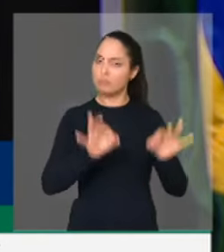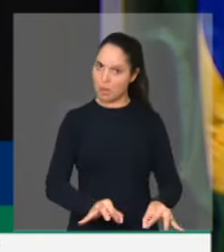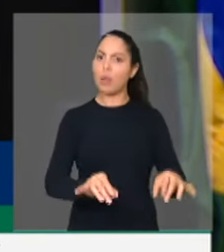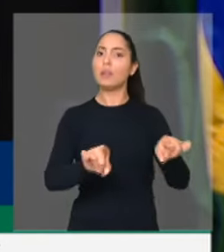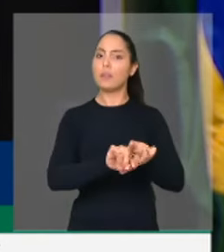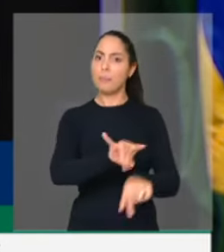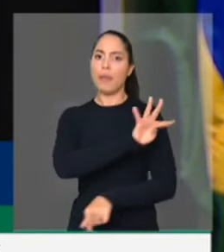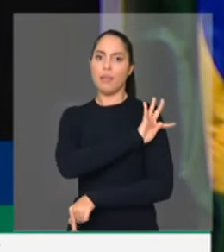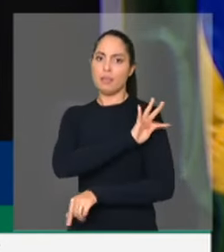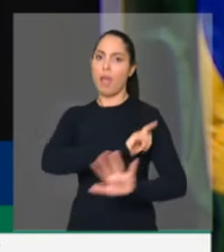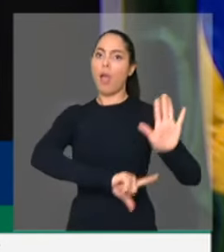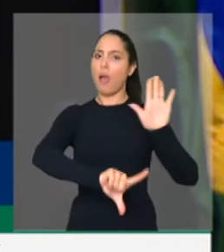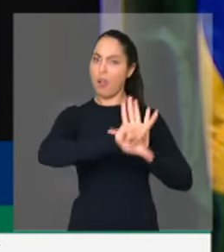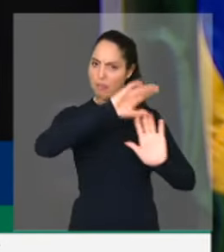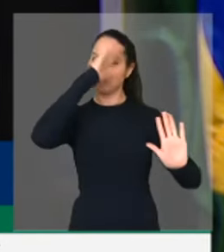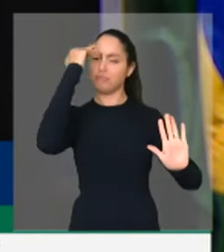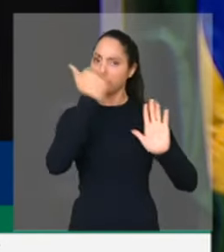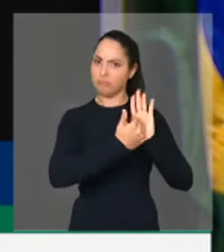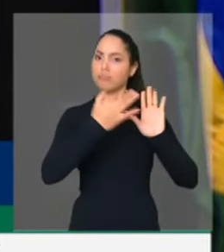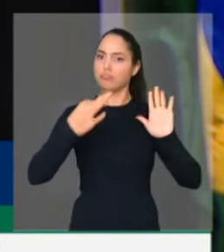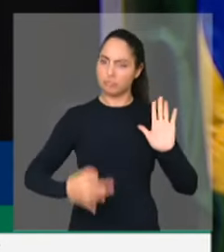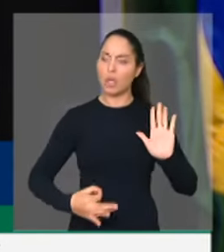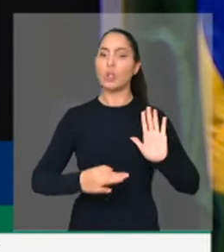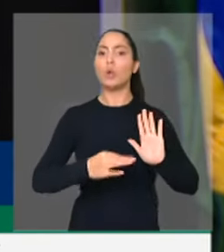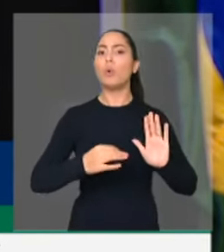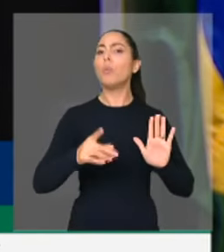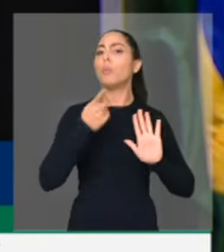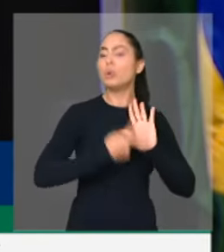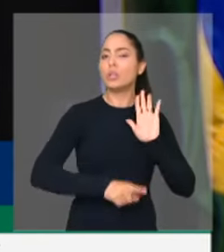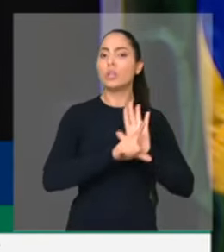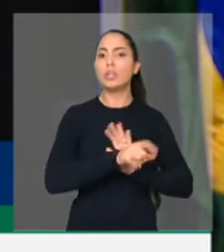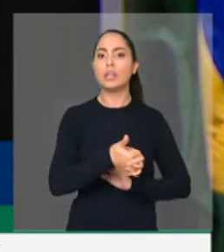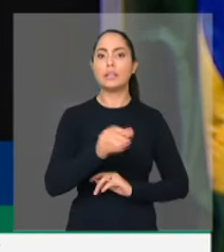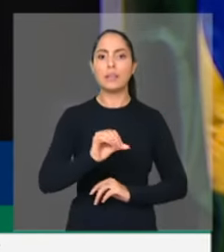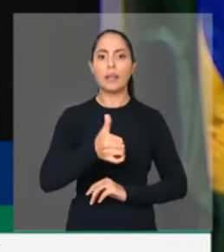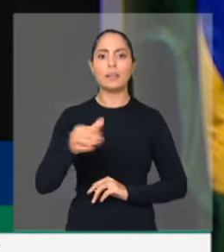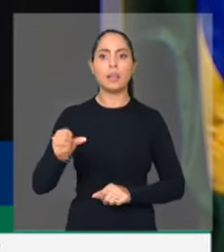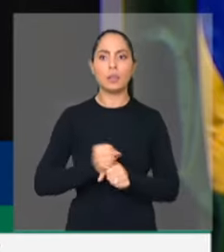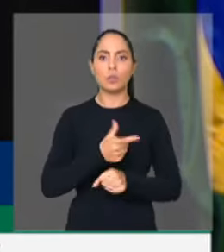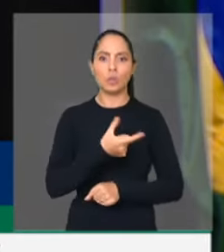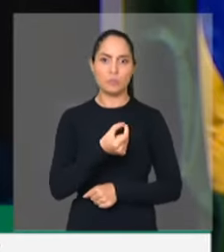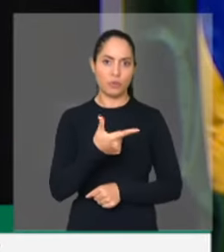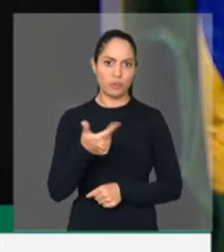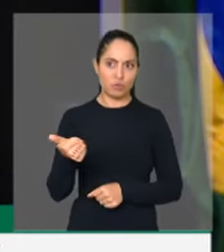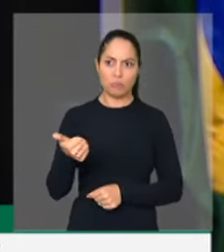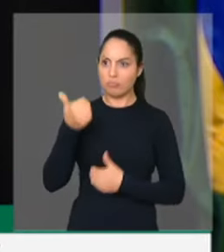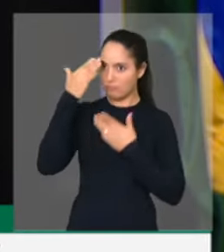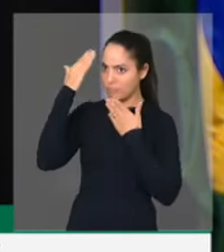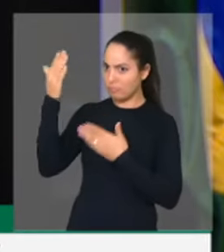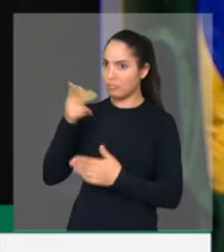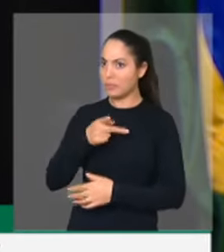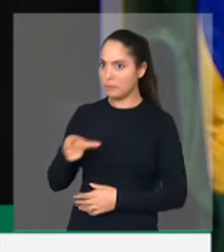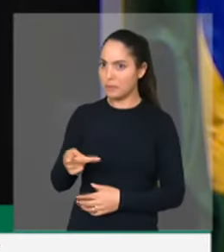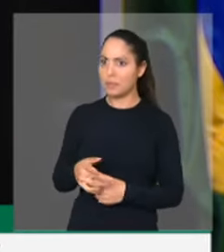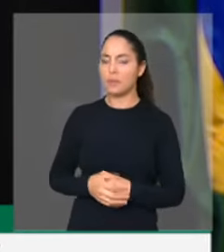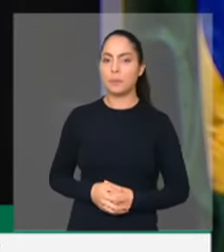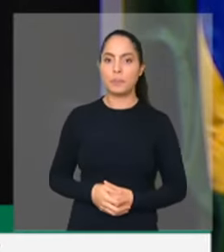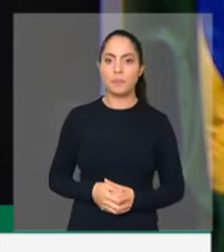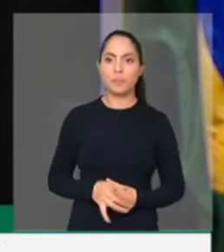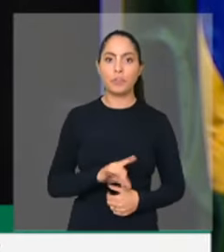LEGISLATIVA DO PROJETO N° 1010/2021. MUITO OBRIGADO, SENHOR PRESIDENTE. SALA DAS SESSÕES, 24 DE MARÇO DE 2021. [PRESIDENTE]: PASSA-SE É DISCUSSÃO. PARA